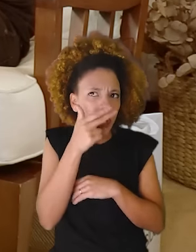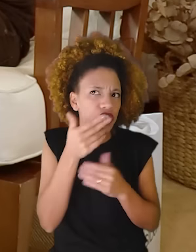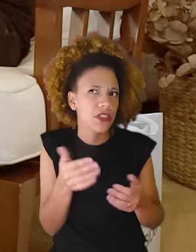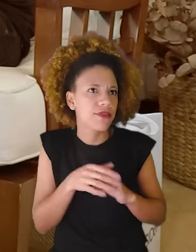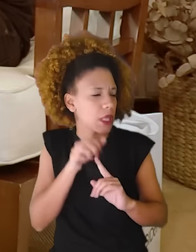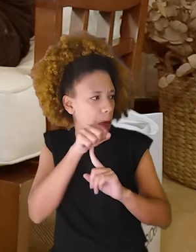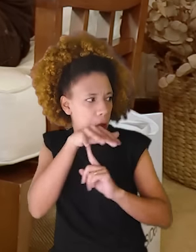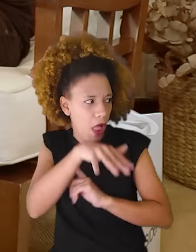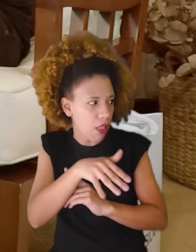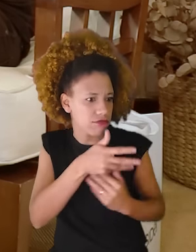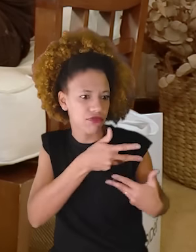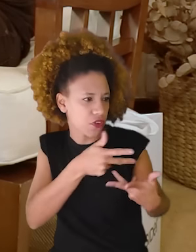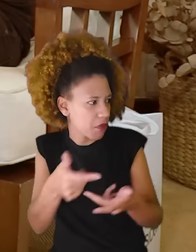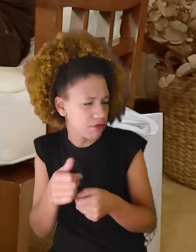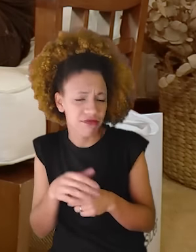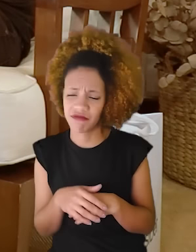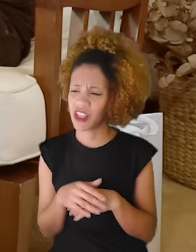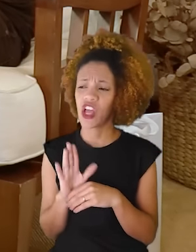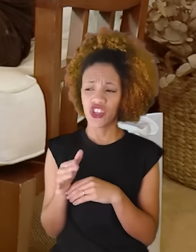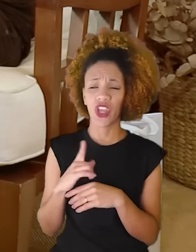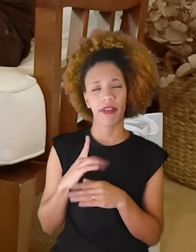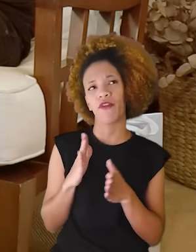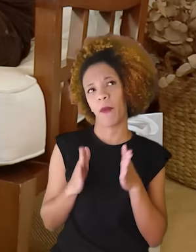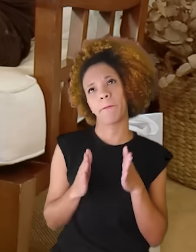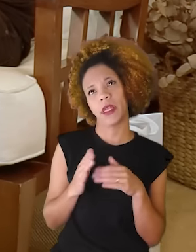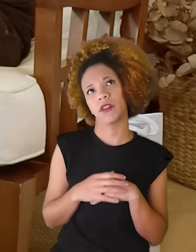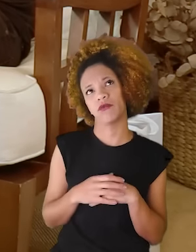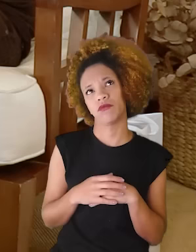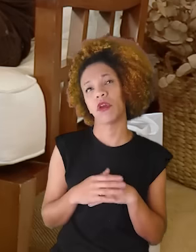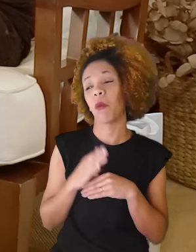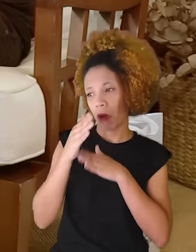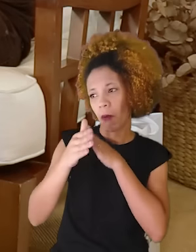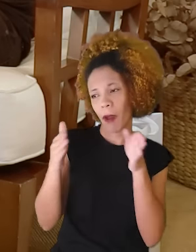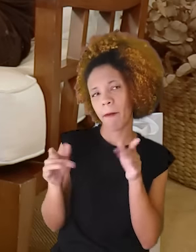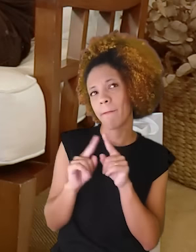você tava tipo bombado de convite velho já teve uma época que eu fiz já foi bastante né mas não